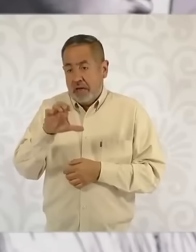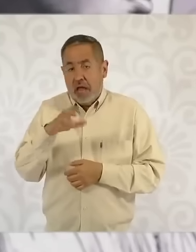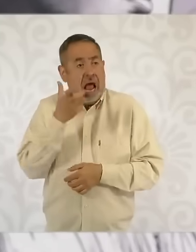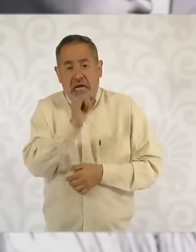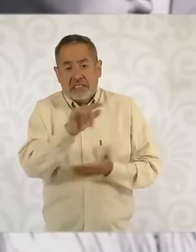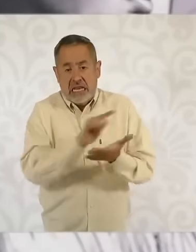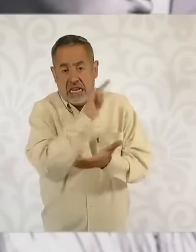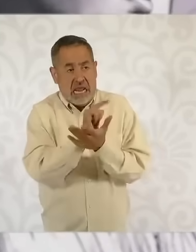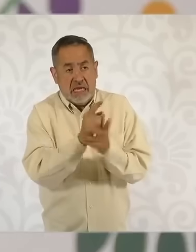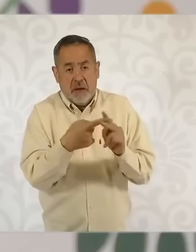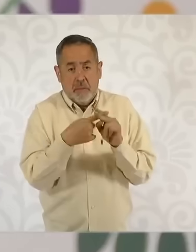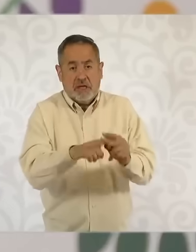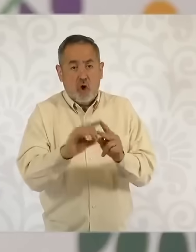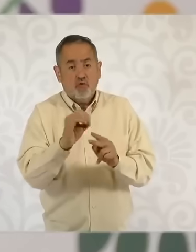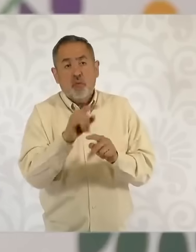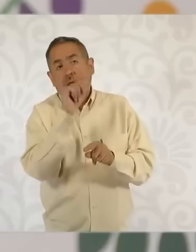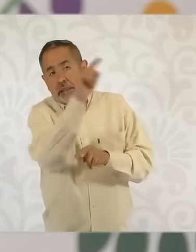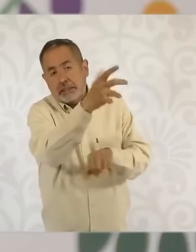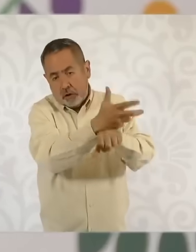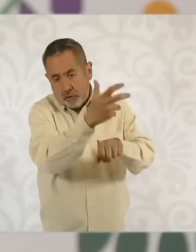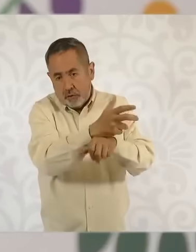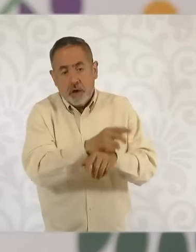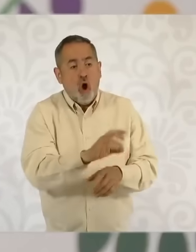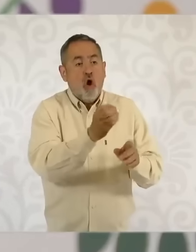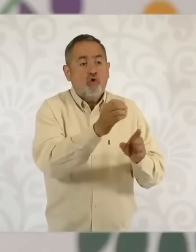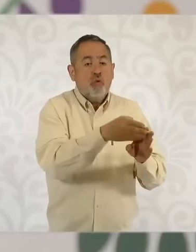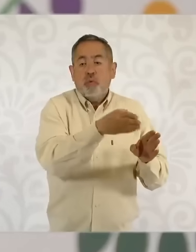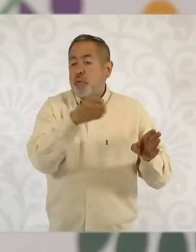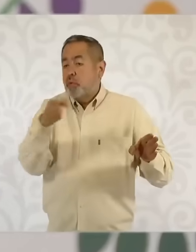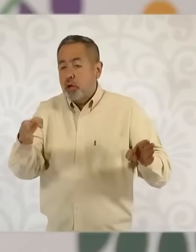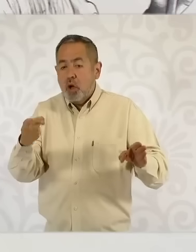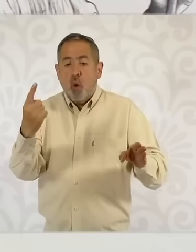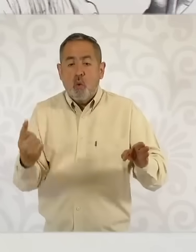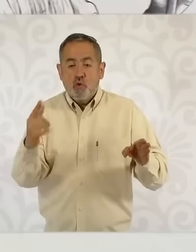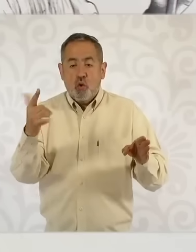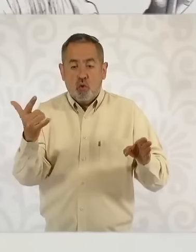mes de octubre y tiene que estar concluido para el día primero de julio de 2026 Ese es